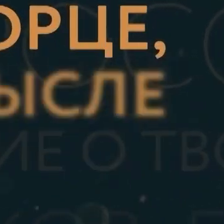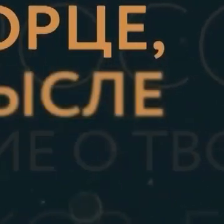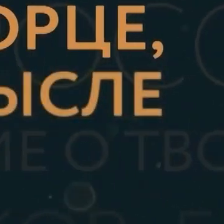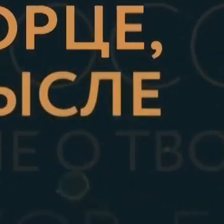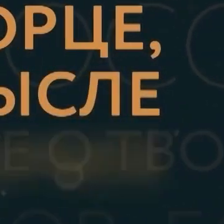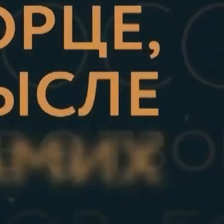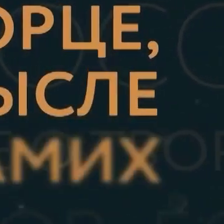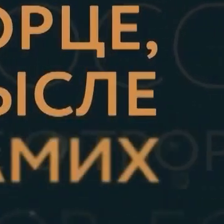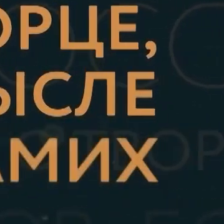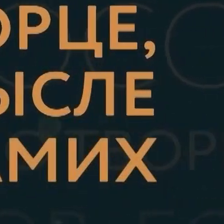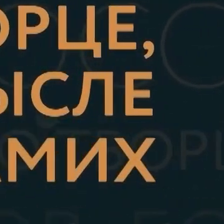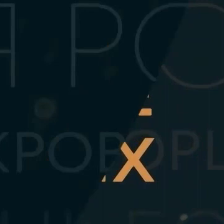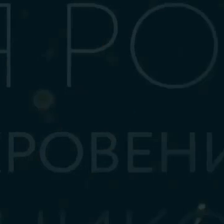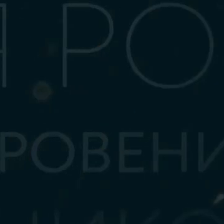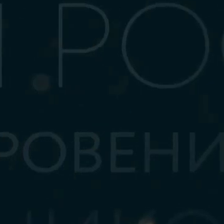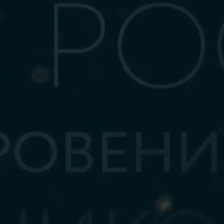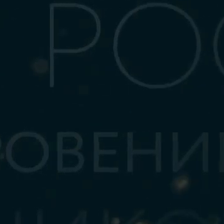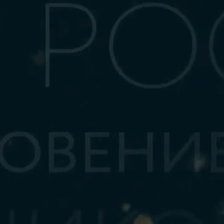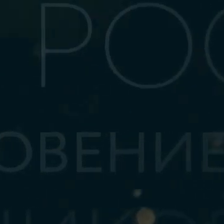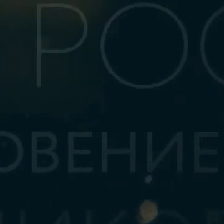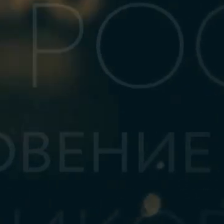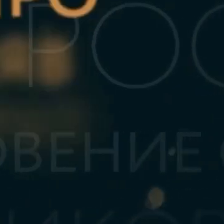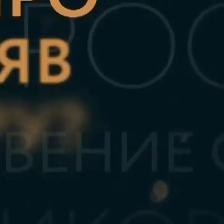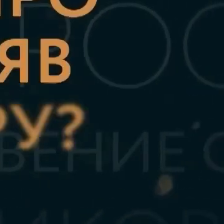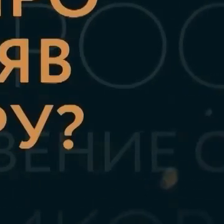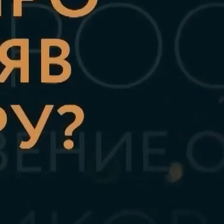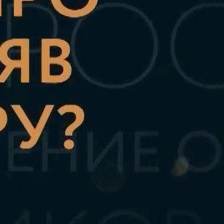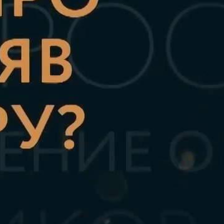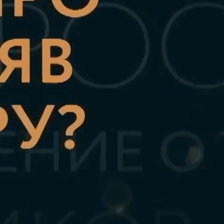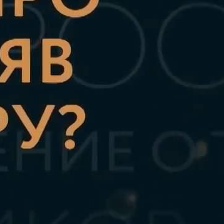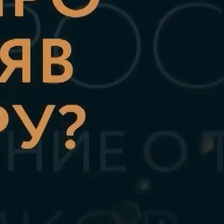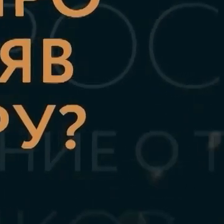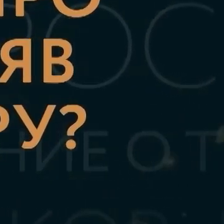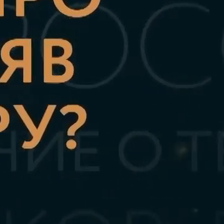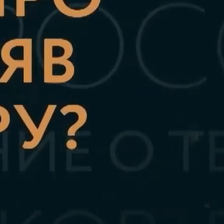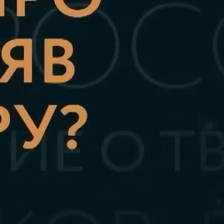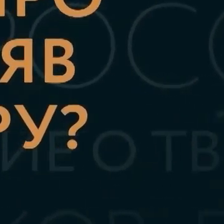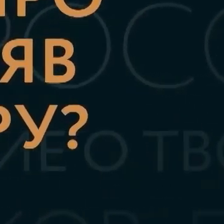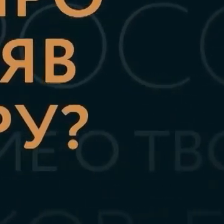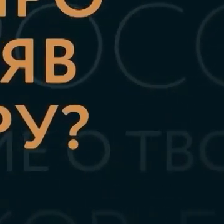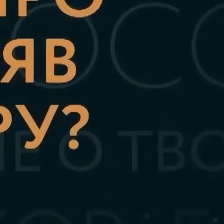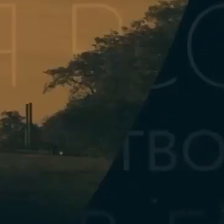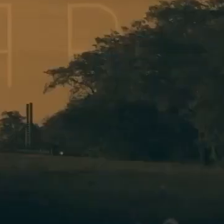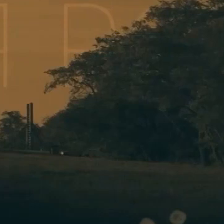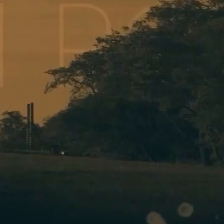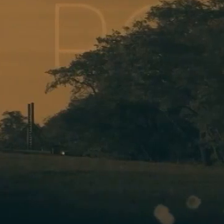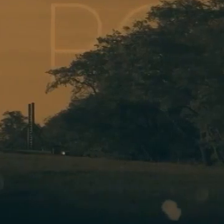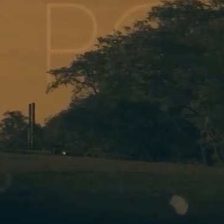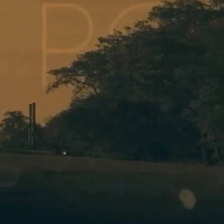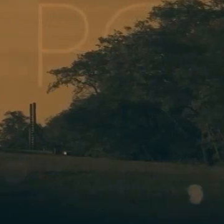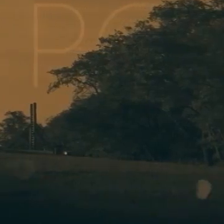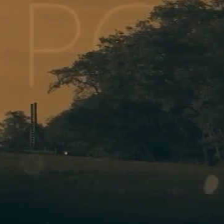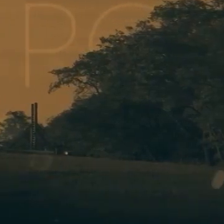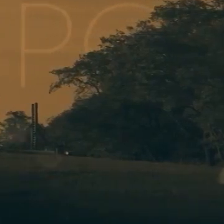замысле и о нас самих кто мы и что можно понять про нас поняв нашу веру понять Логику творца